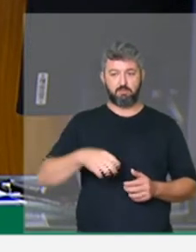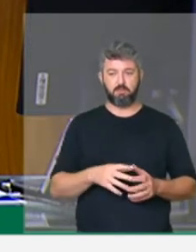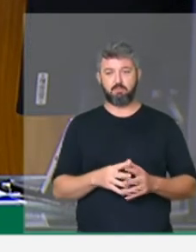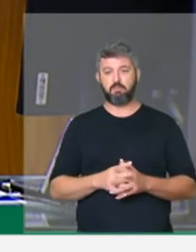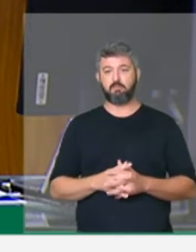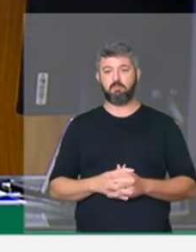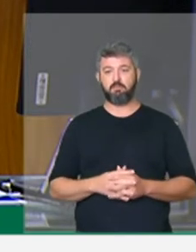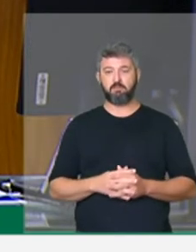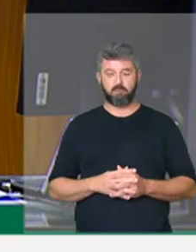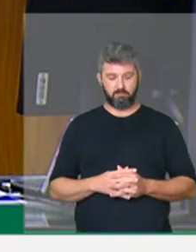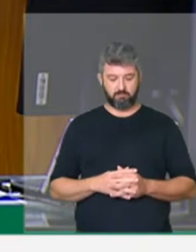QUEM QUISER VOTAR NO TEXTO DO RELATOR, NA MEDIDA PROVISÓRIA